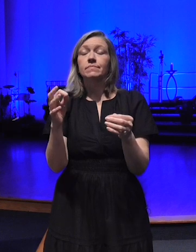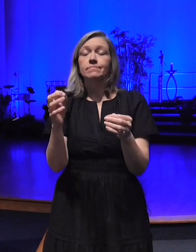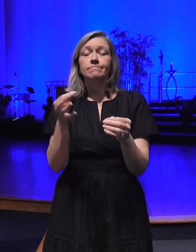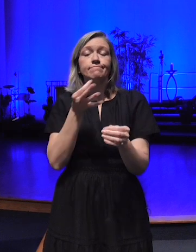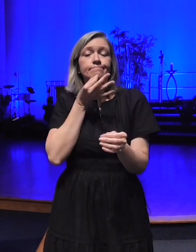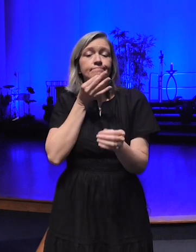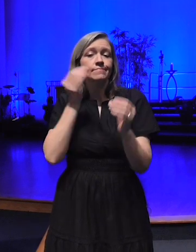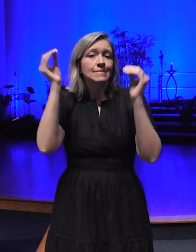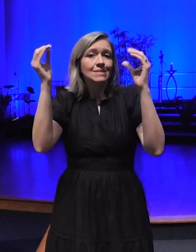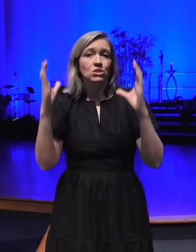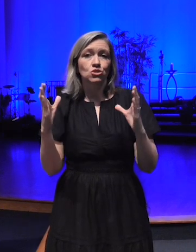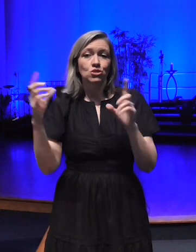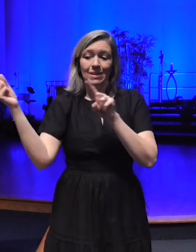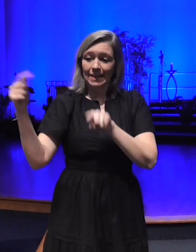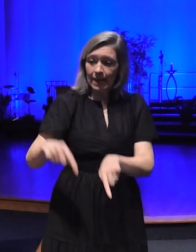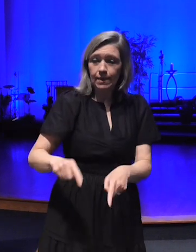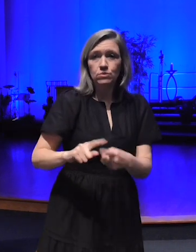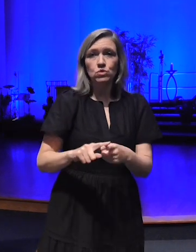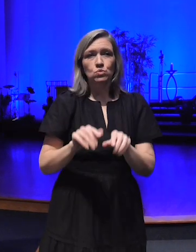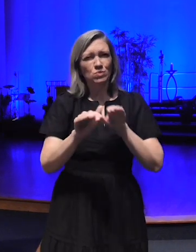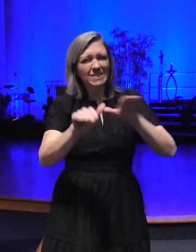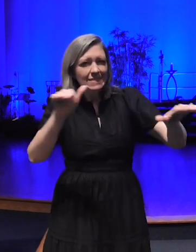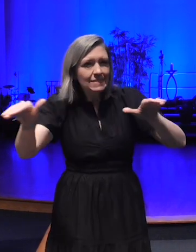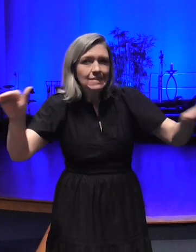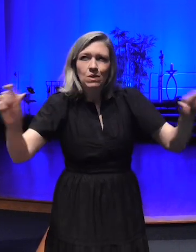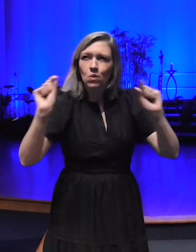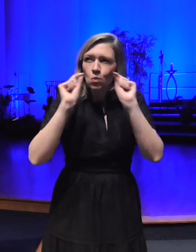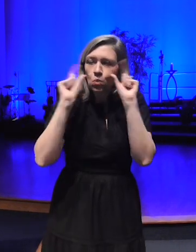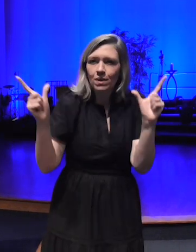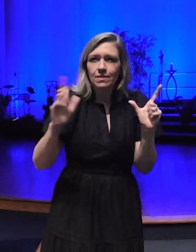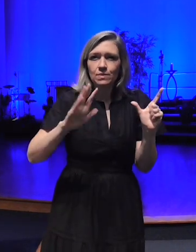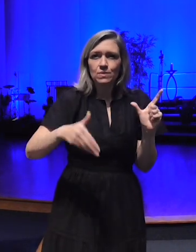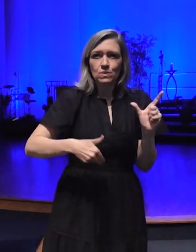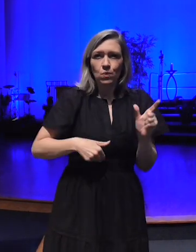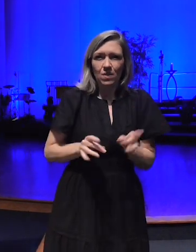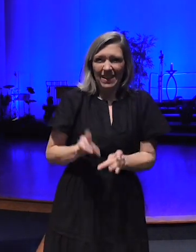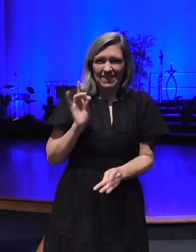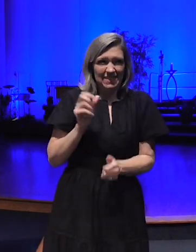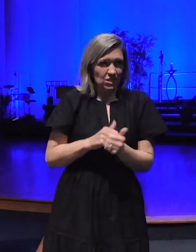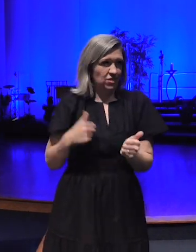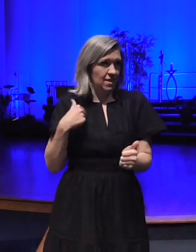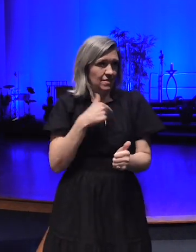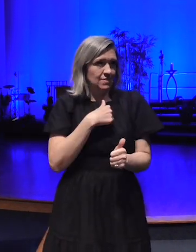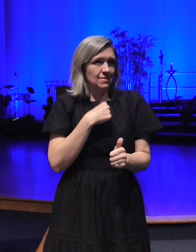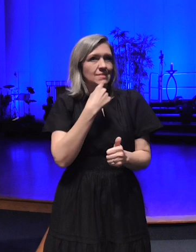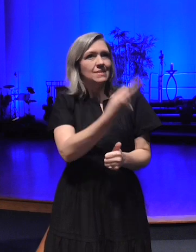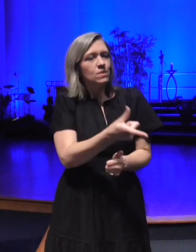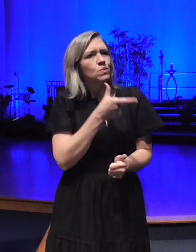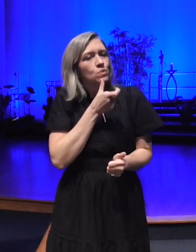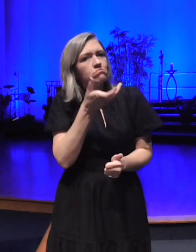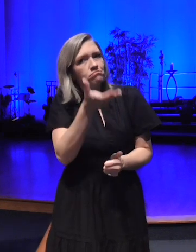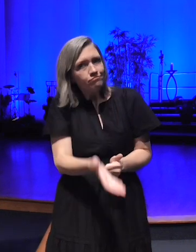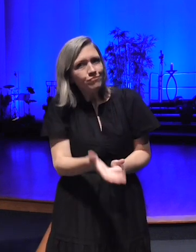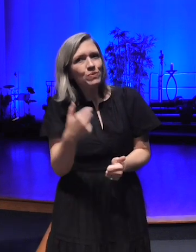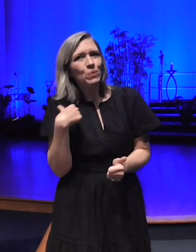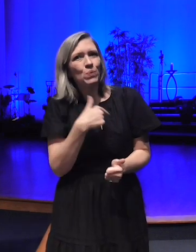despertar la Esencia única en cada uno de nosotros para decirnos quiénes somos realmente, ese que podía ver más allá de